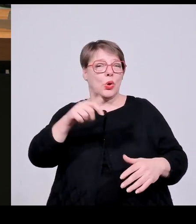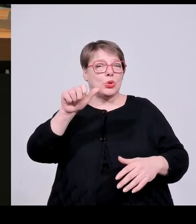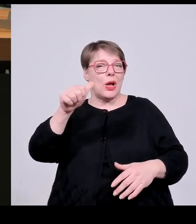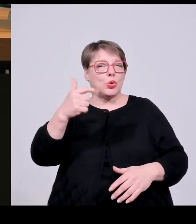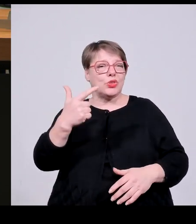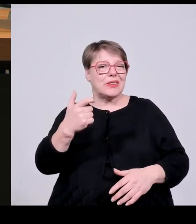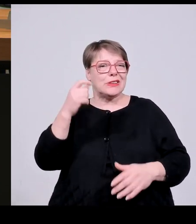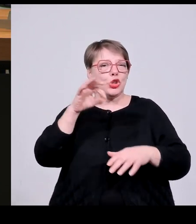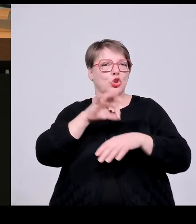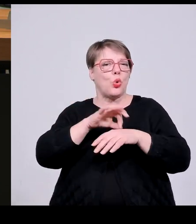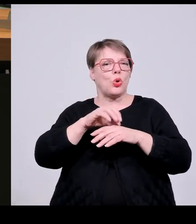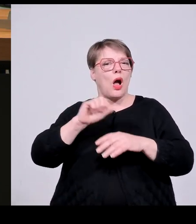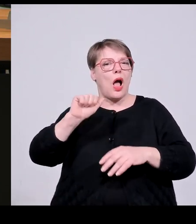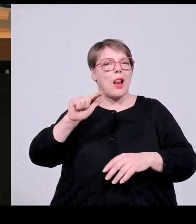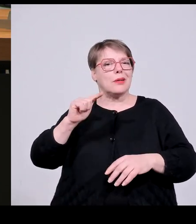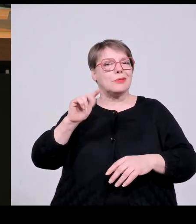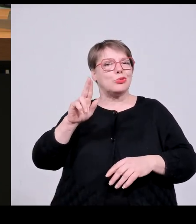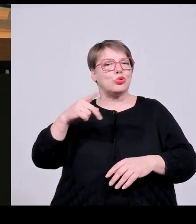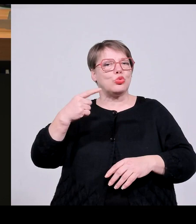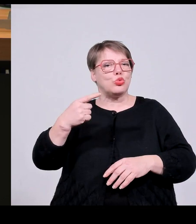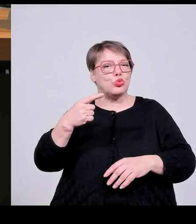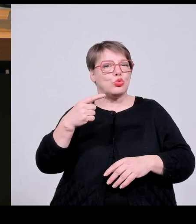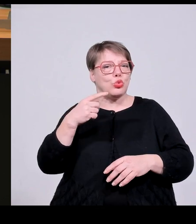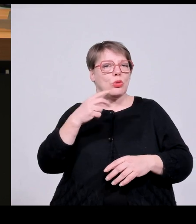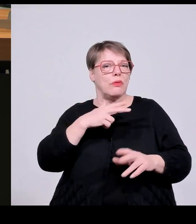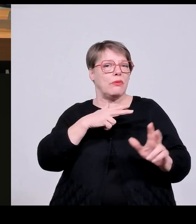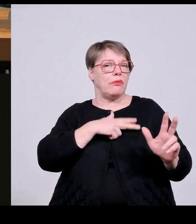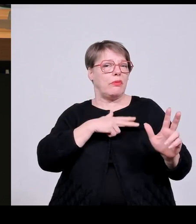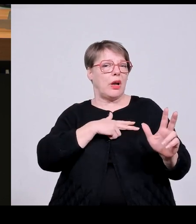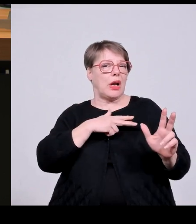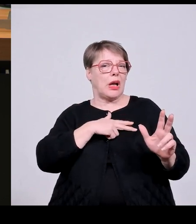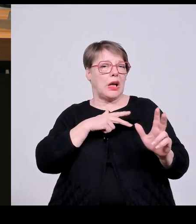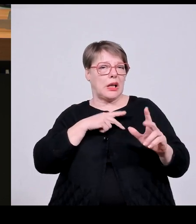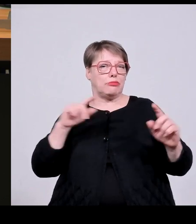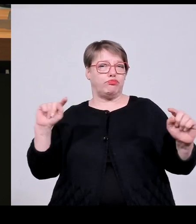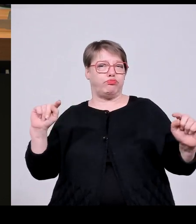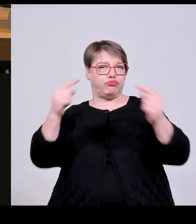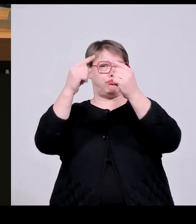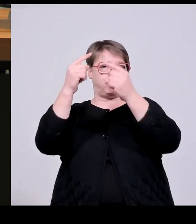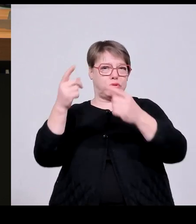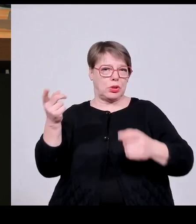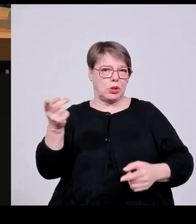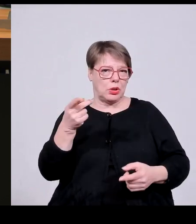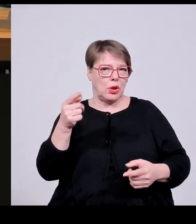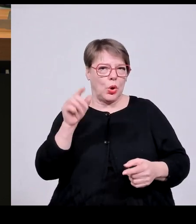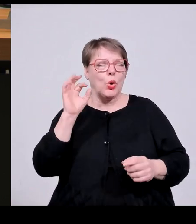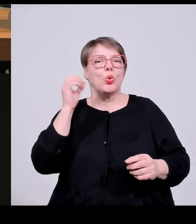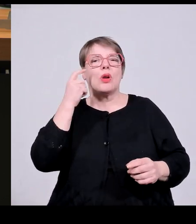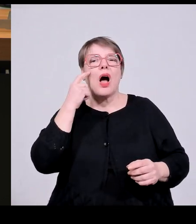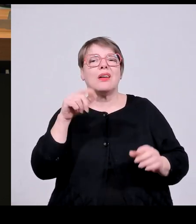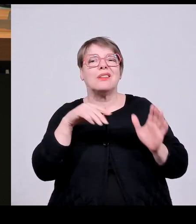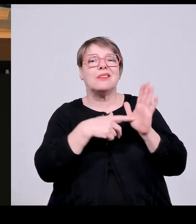die Herr Doktor Altug an den wissenschaftlichen Dienst gestellt hat, beschäftigte sich in irgendeiner Weise mit unserem